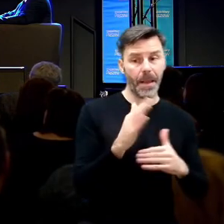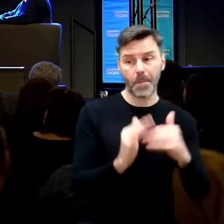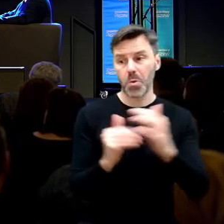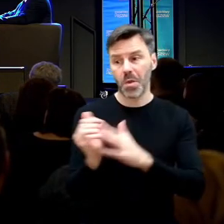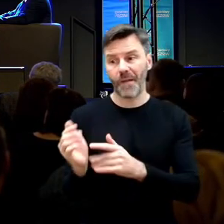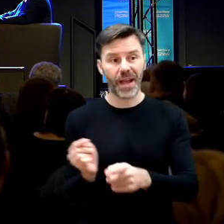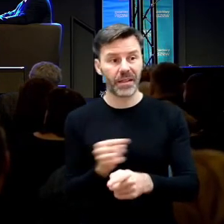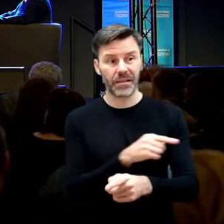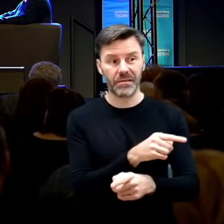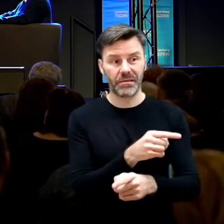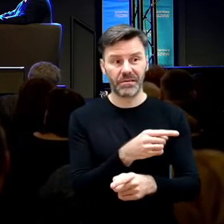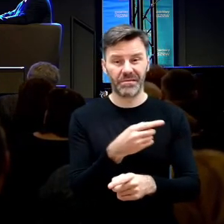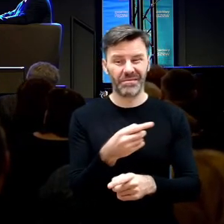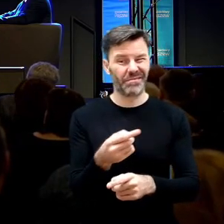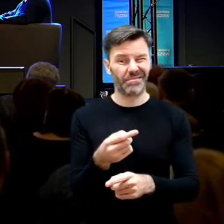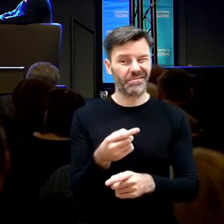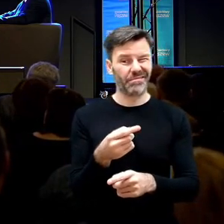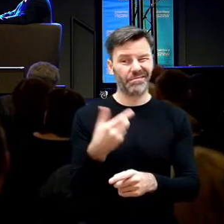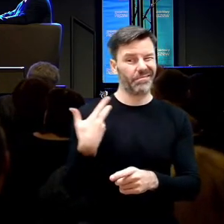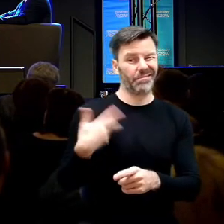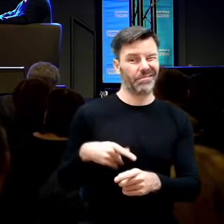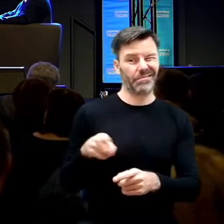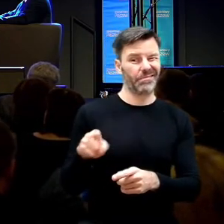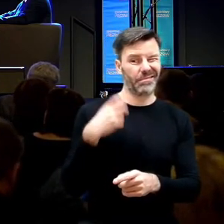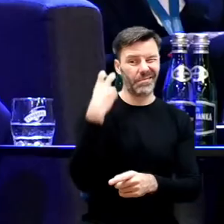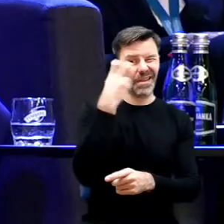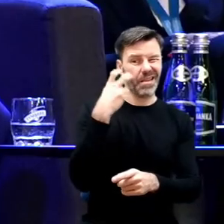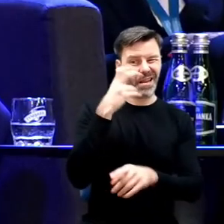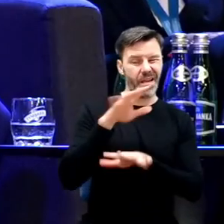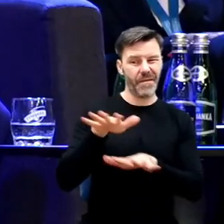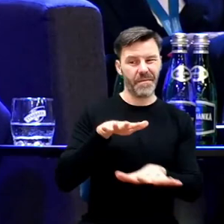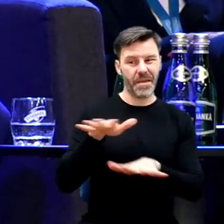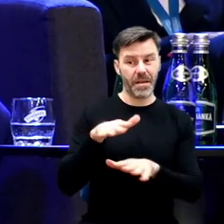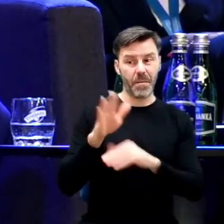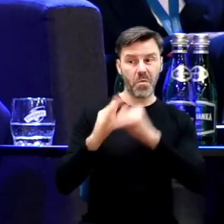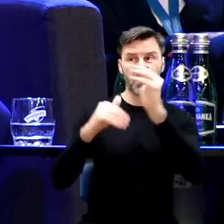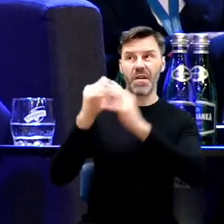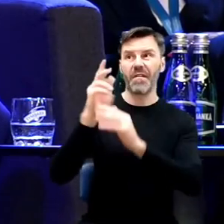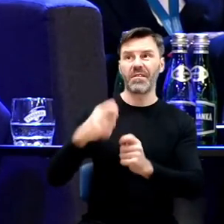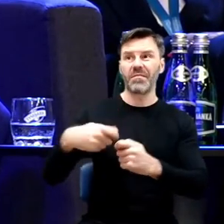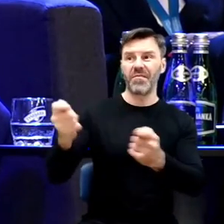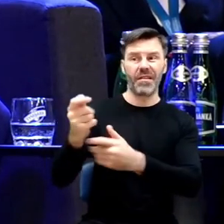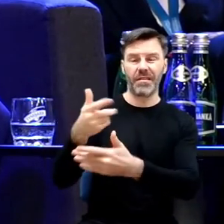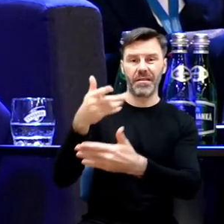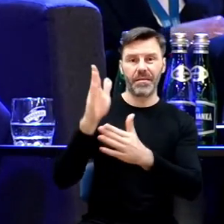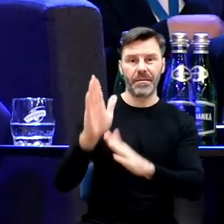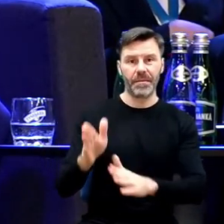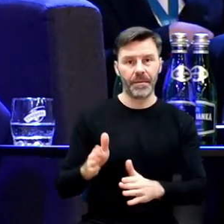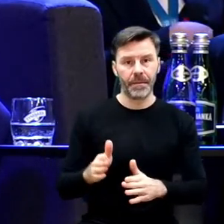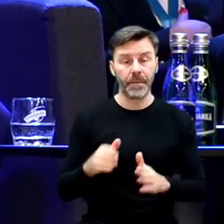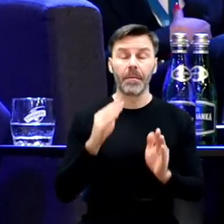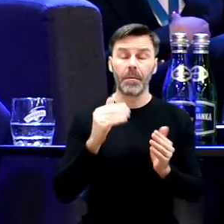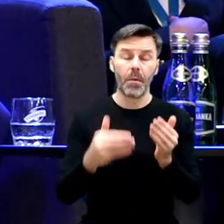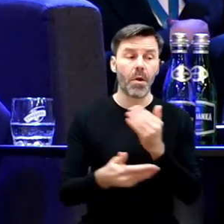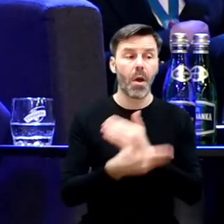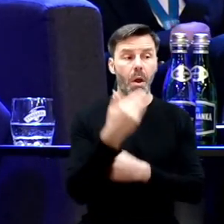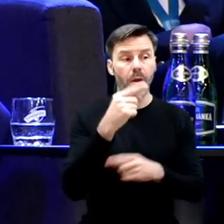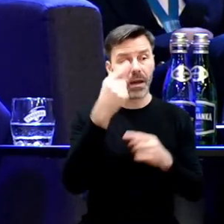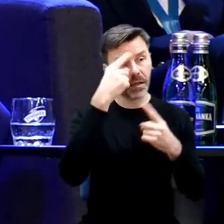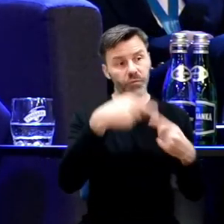i wybudując nie sprzedadzą później tych mieszkań, ale może jeszcze wyprowadzimy ich z błędu i coś się uda w najbliższej przyszłości.